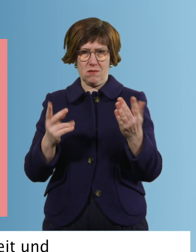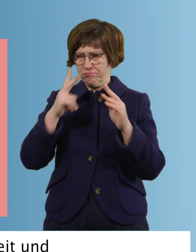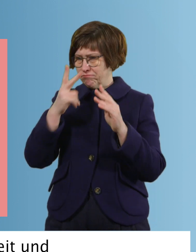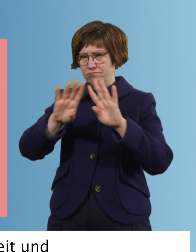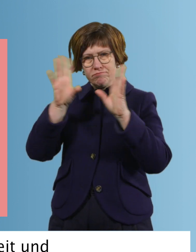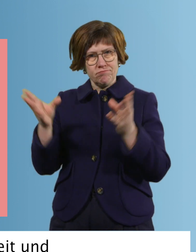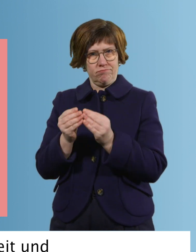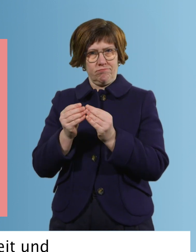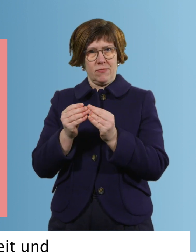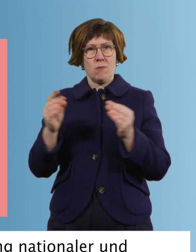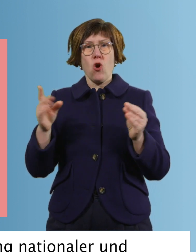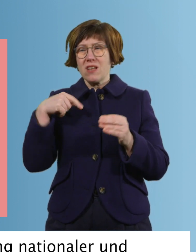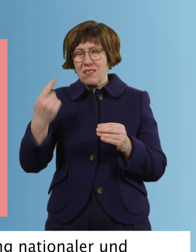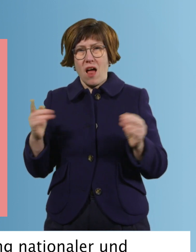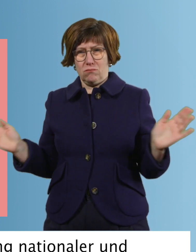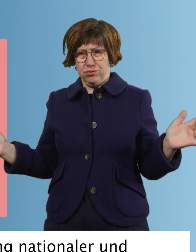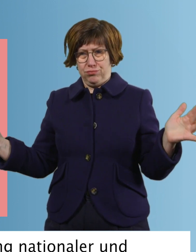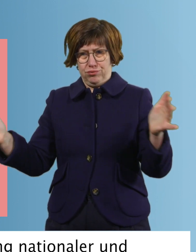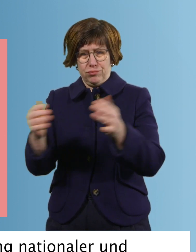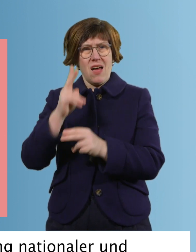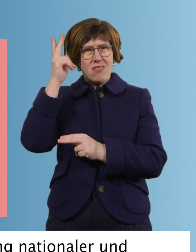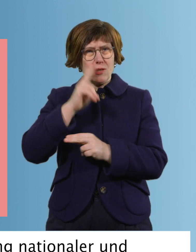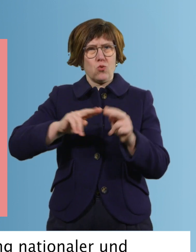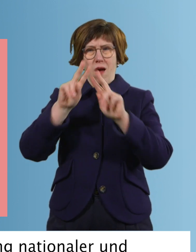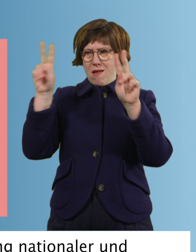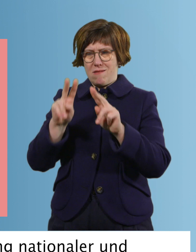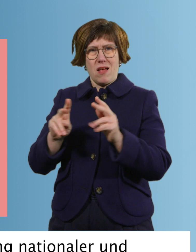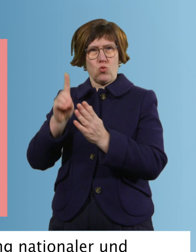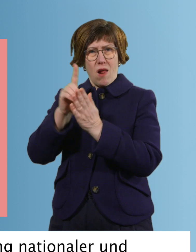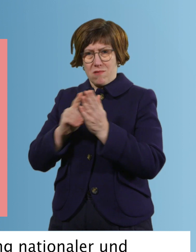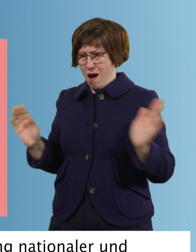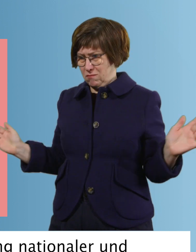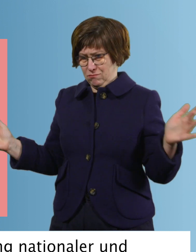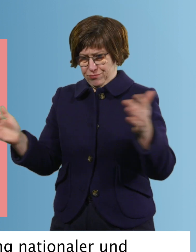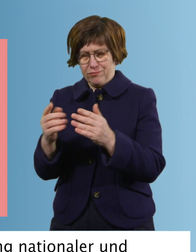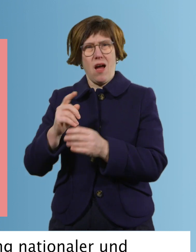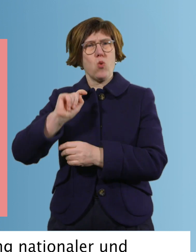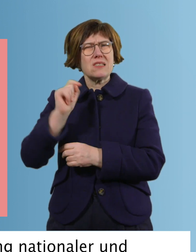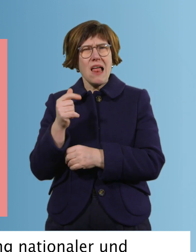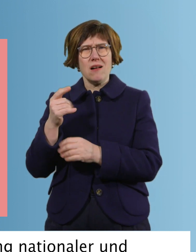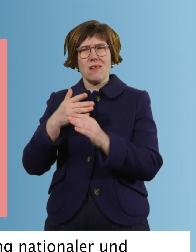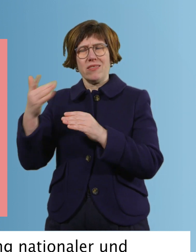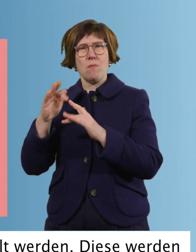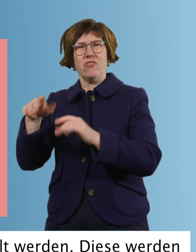Durch die Zusammenfassung nationaler und internationaler Daten können auch sehr seltene Nebenwirkungen